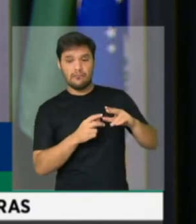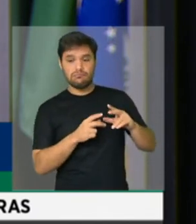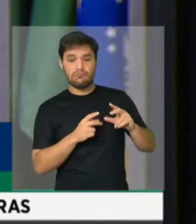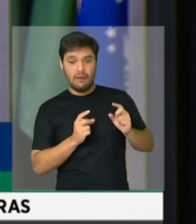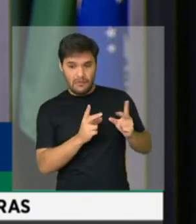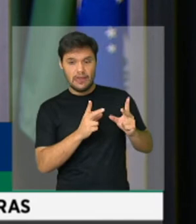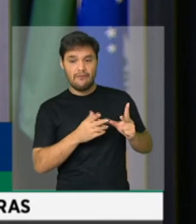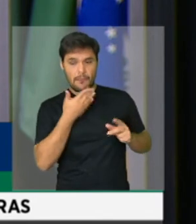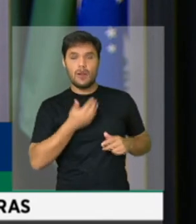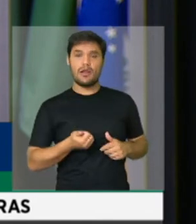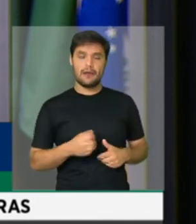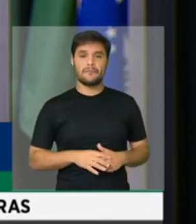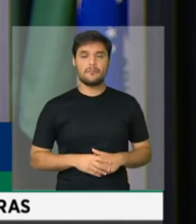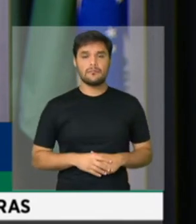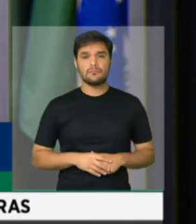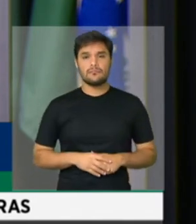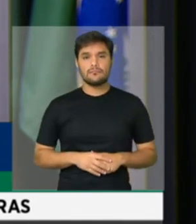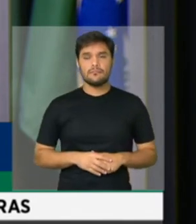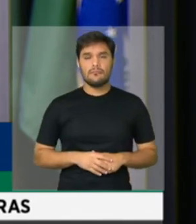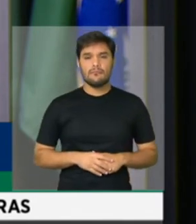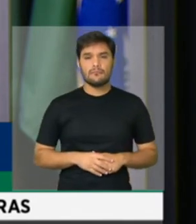RELAÇÃO É BANDEIRA VERMELHA PAGANDO MAIS CARO PELO CONSUMO DE ENERGIA E NÃO RESTA